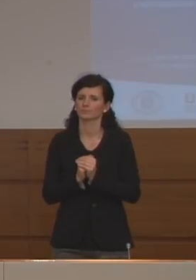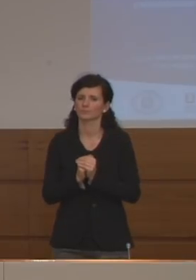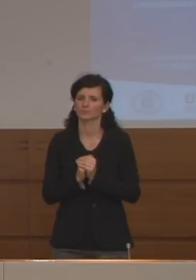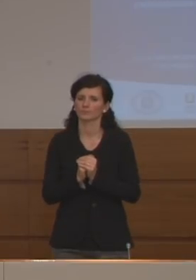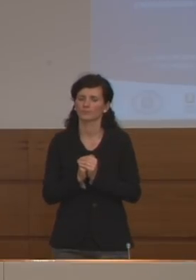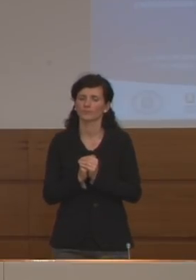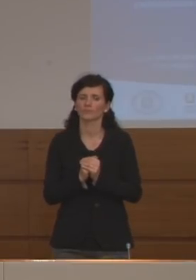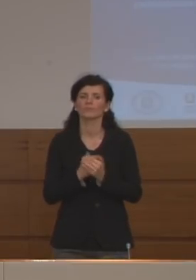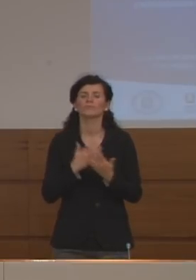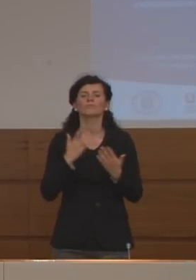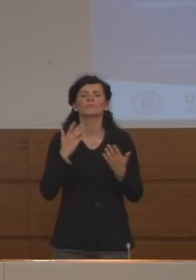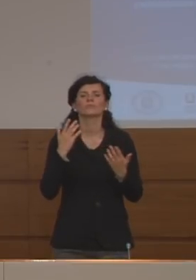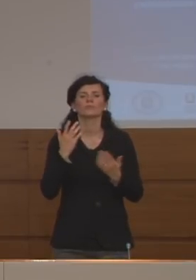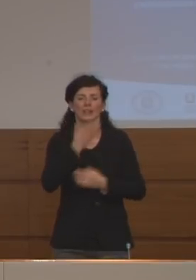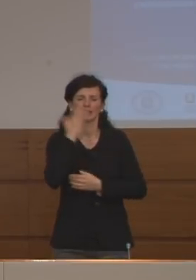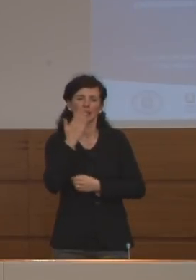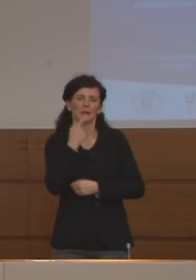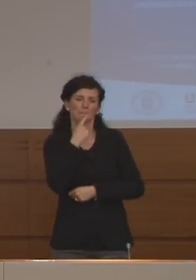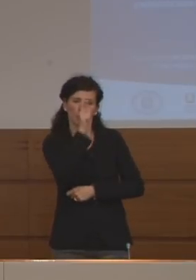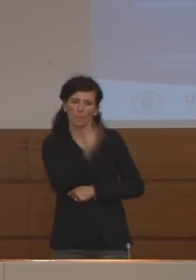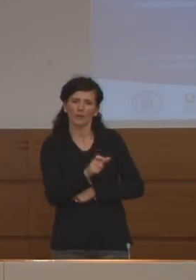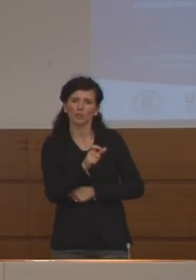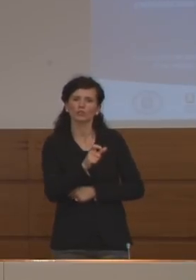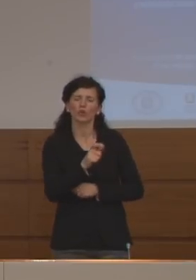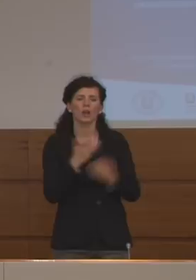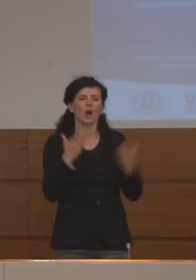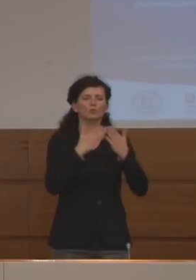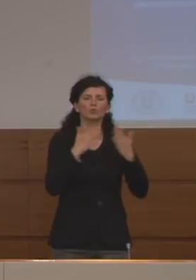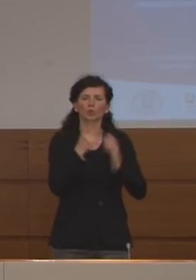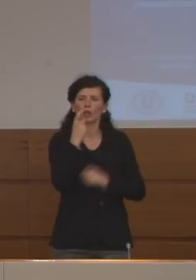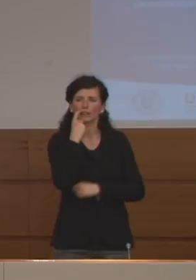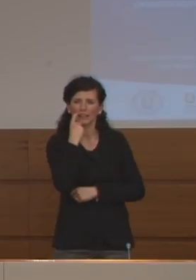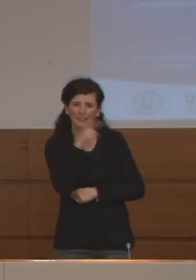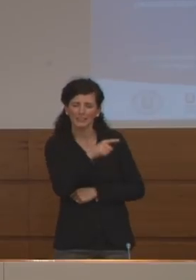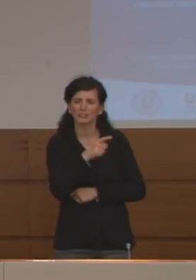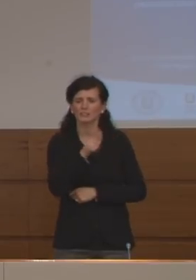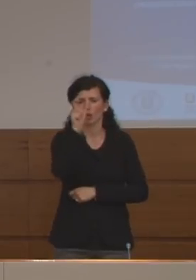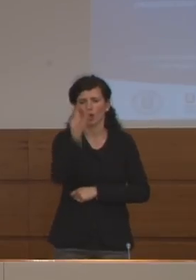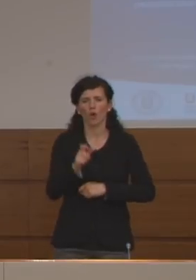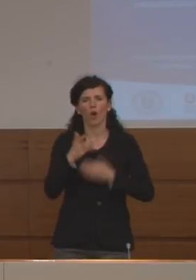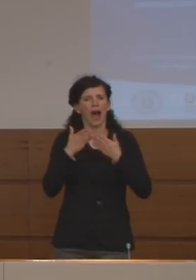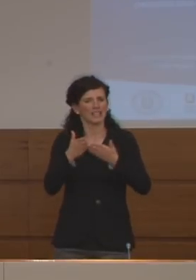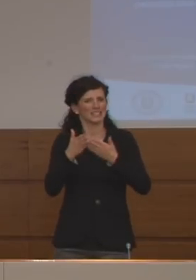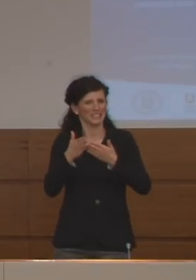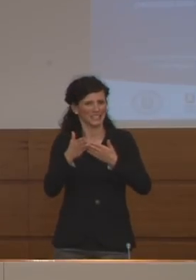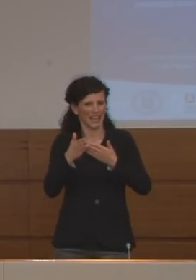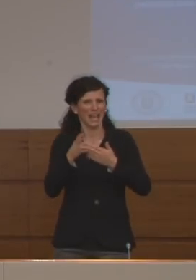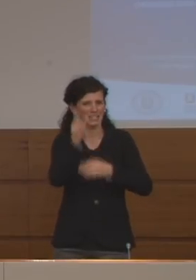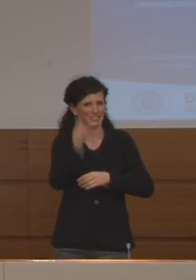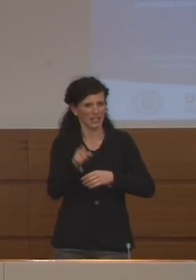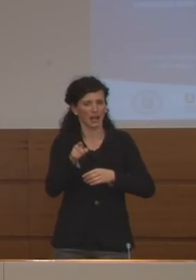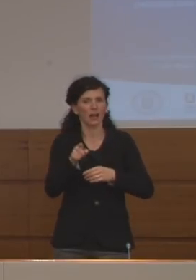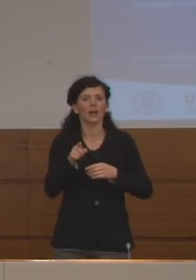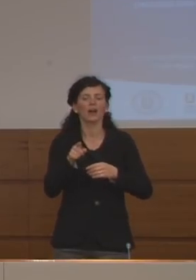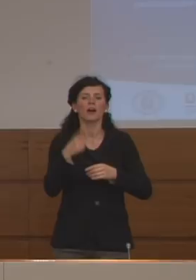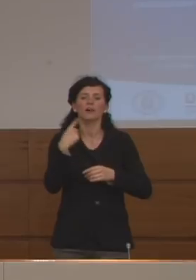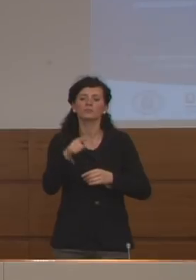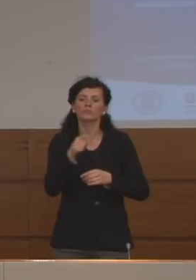dentistici rappresentano un modello di categoria professionale fortemente